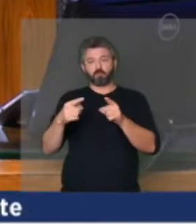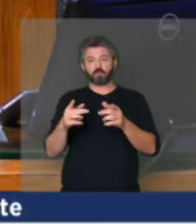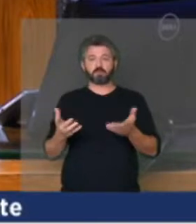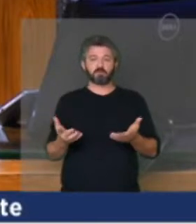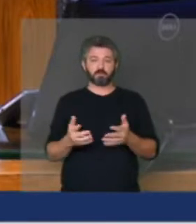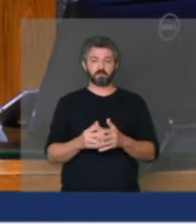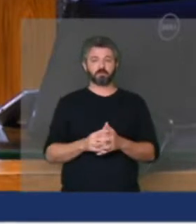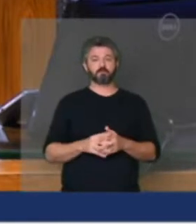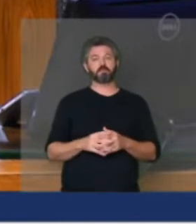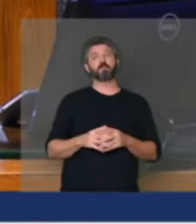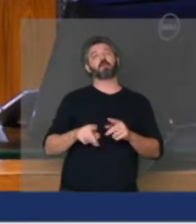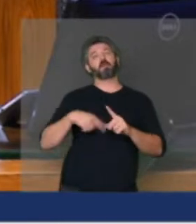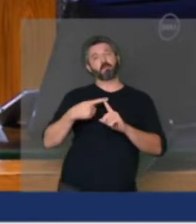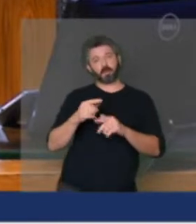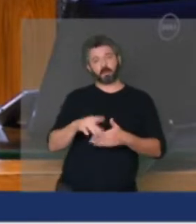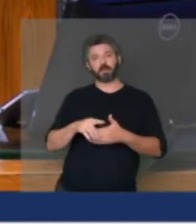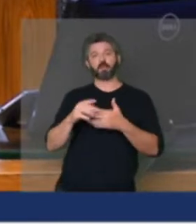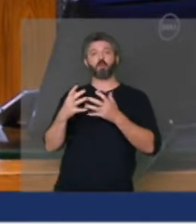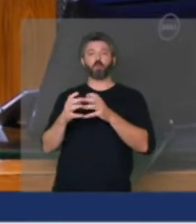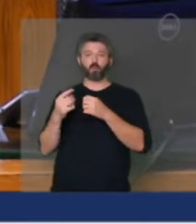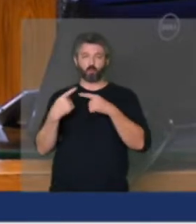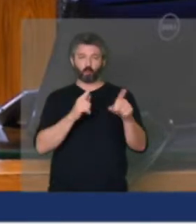OS SEUS COMPANHEIROS NÃO ESTÃO ATENDENDO O SEU PEDIDO.